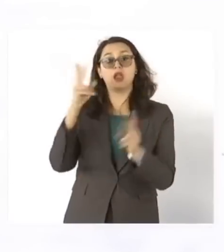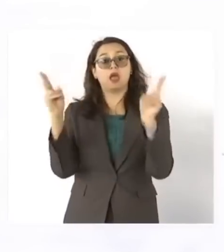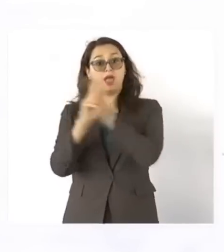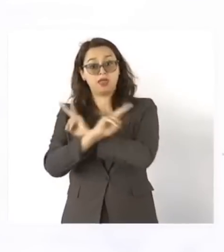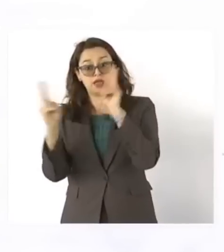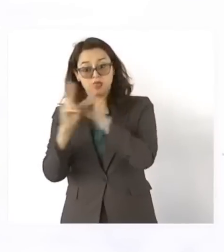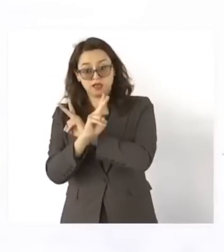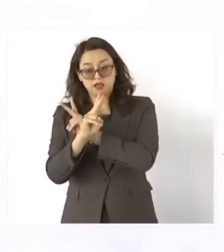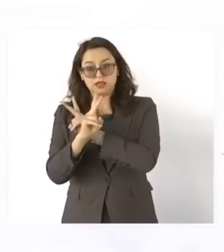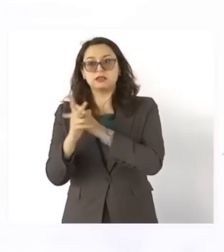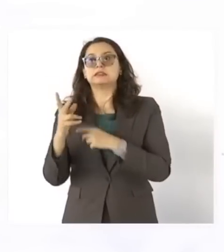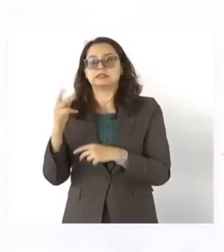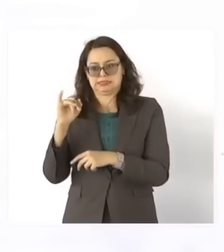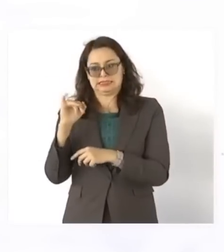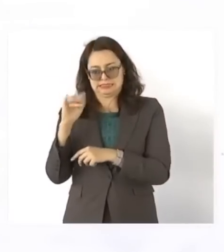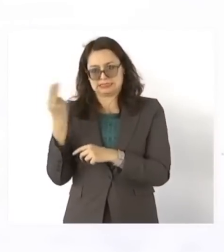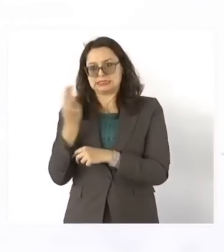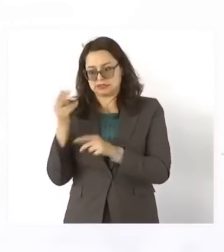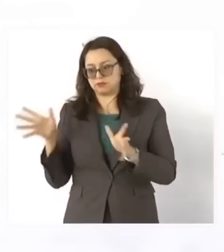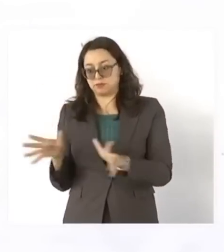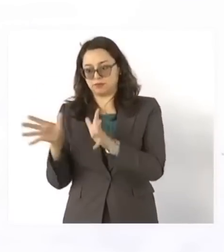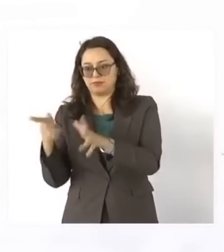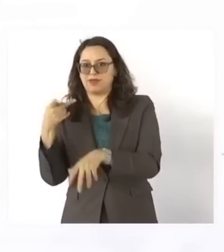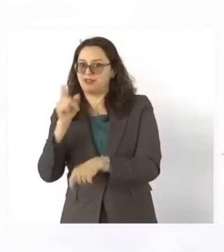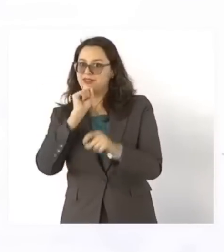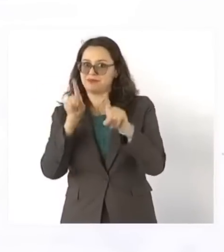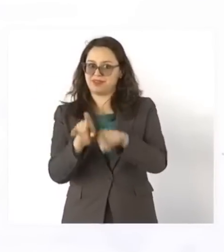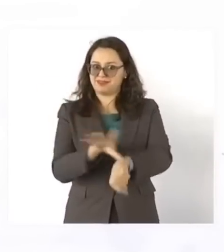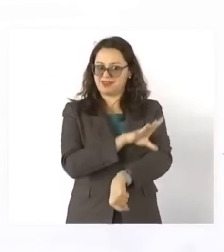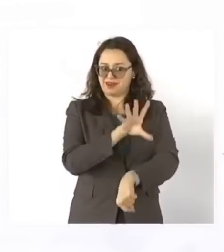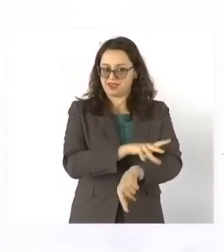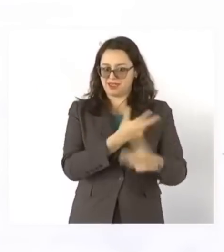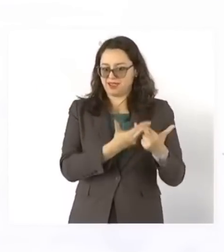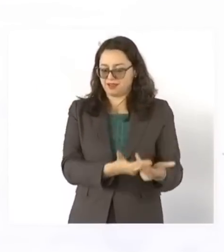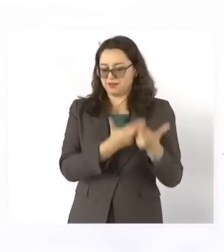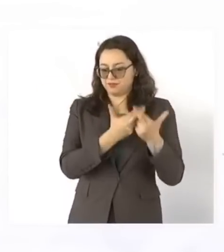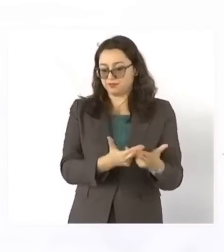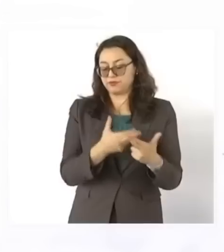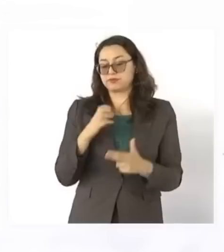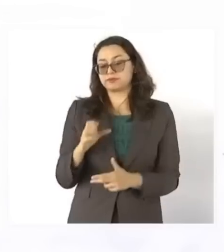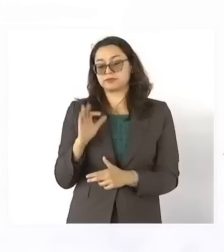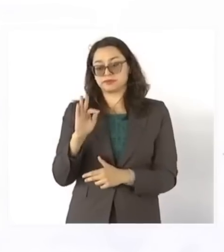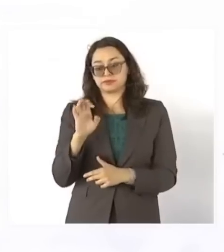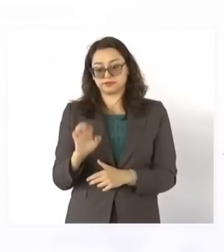respaldo eh está Clara Cuál es la inversión de comisión federal de electricidad en generación y